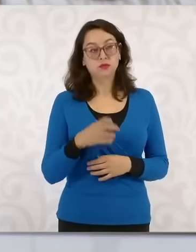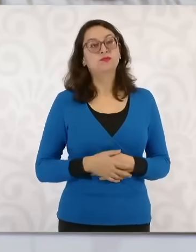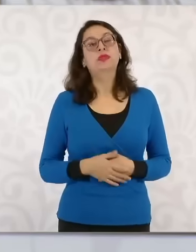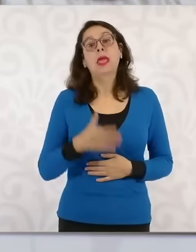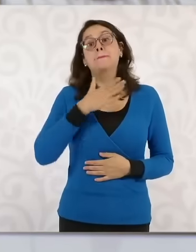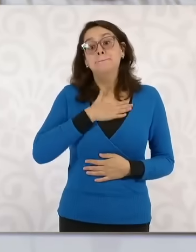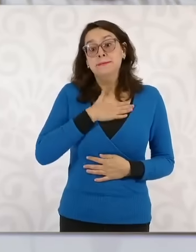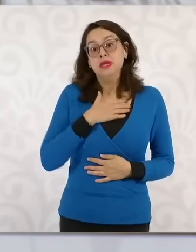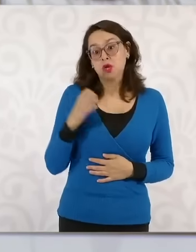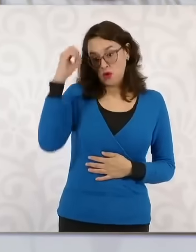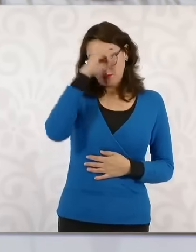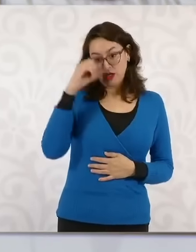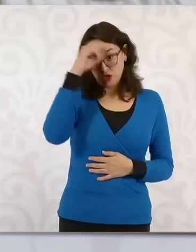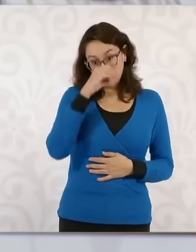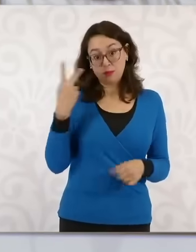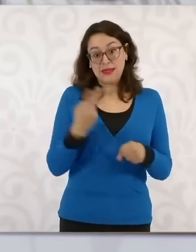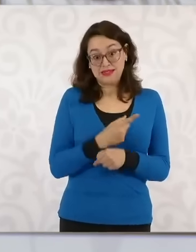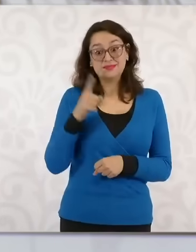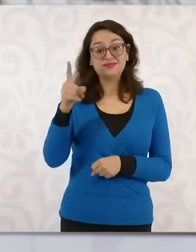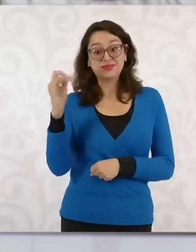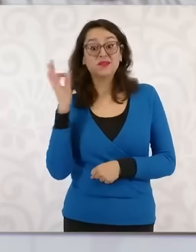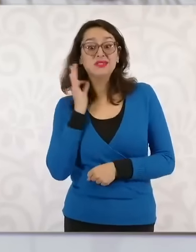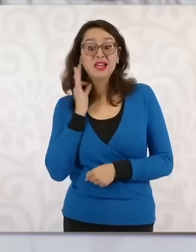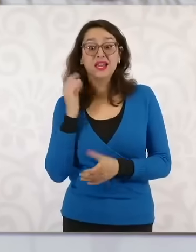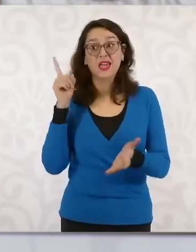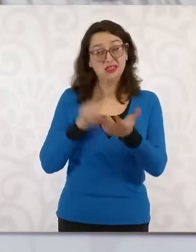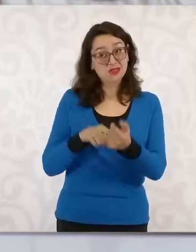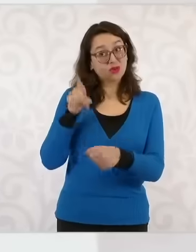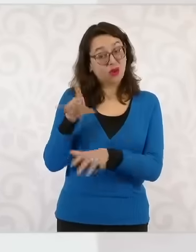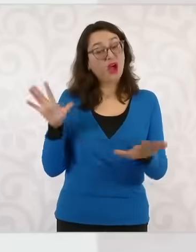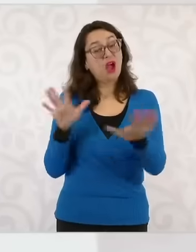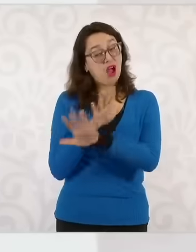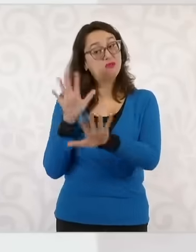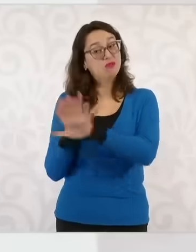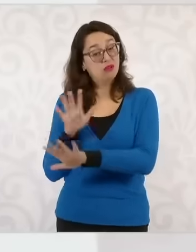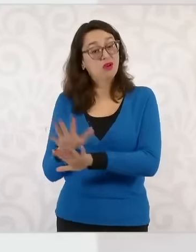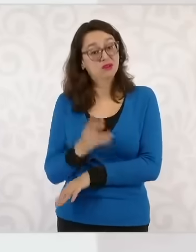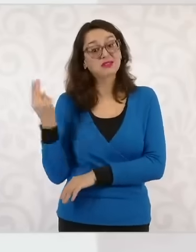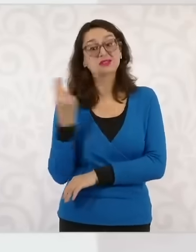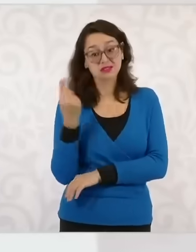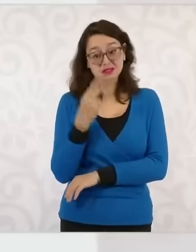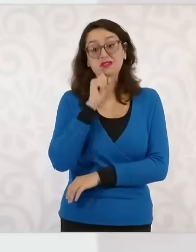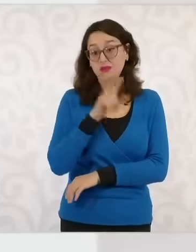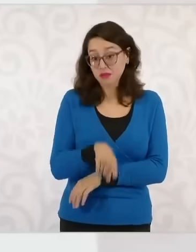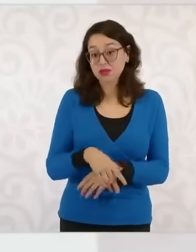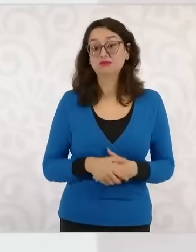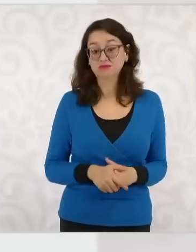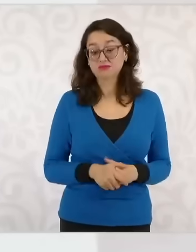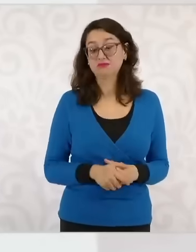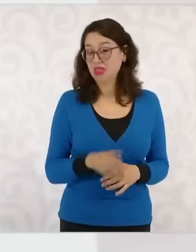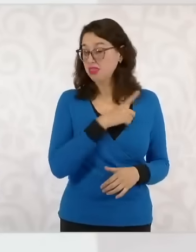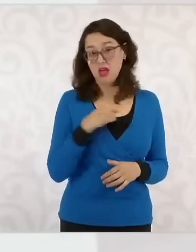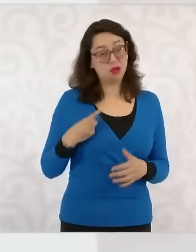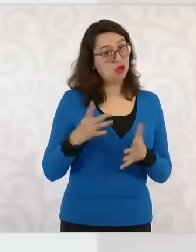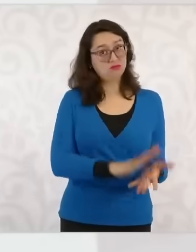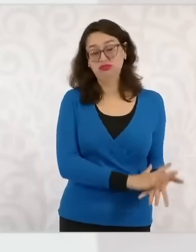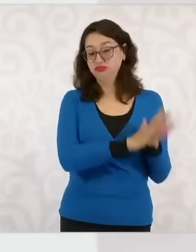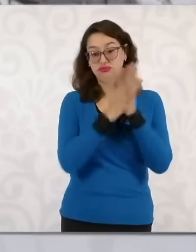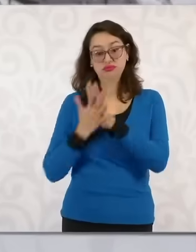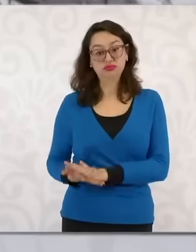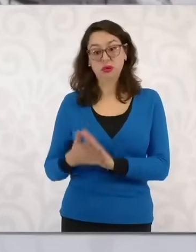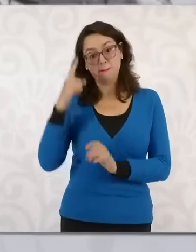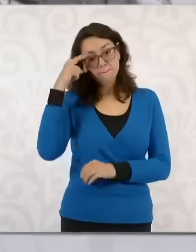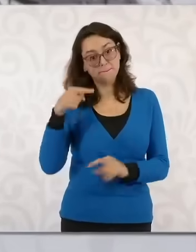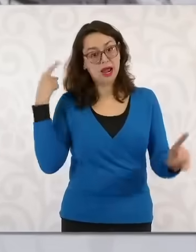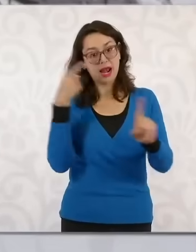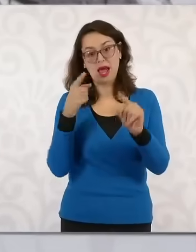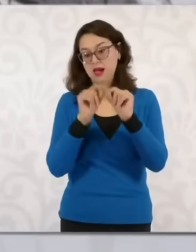que la fiscalía requiere también de una eh transformación e para el bien de México,